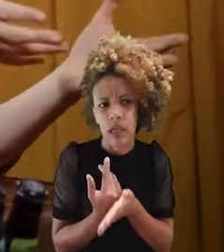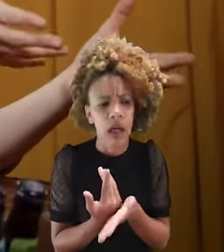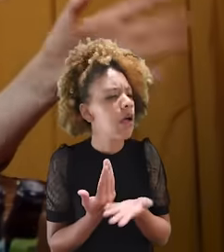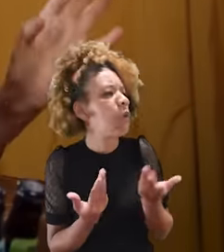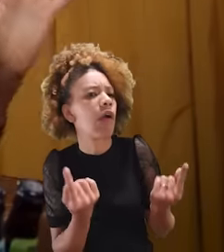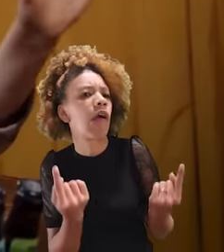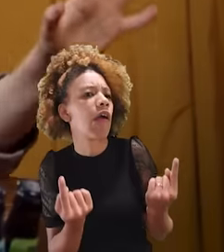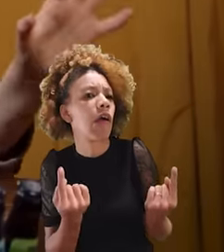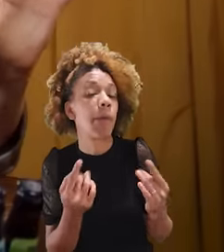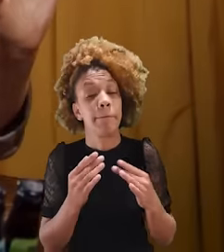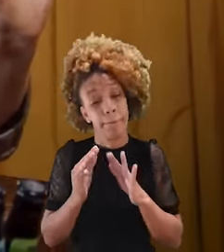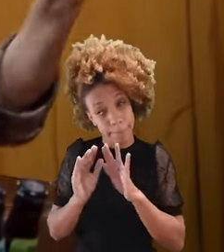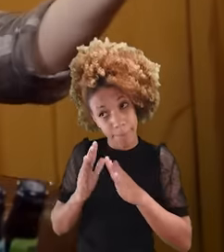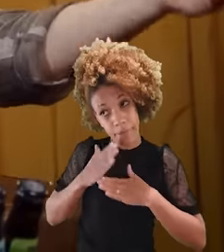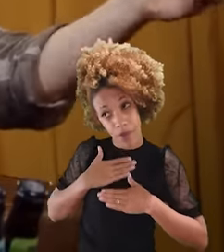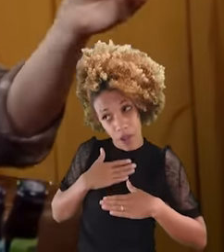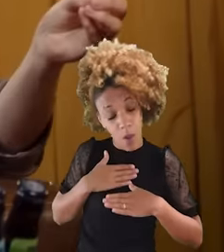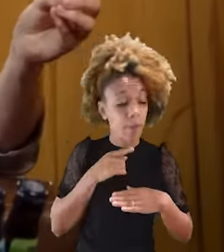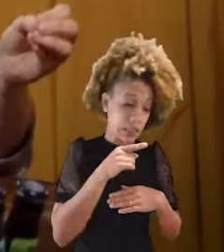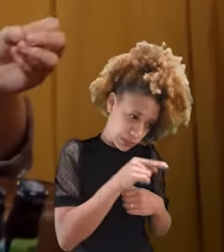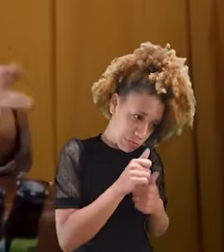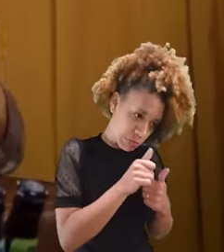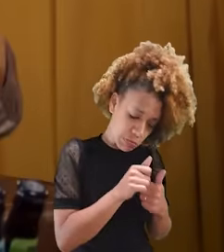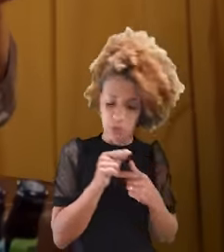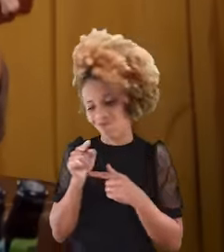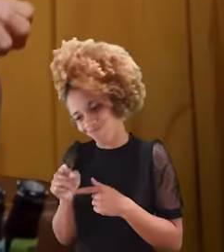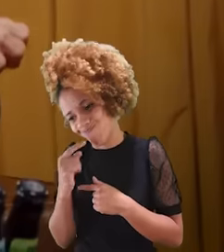foi Vamos por partes vamos isso aqui eu gosto isso aqui eu não gosto isso aqui serve isso não serve